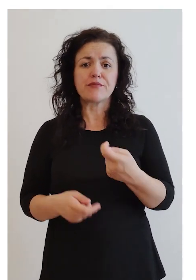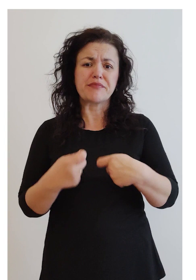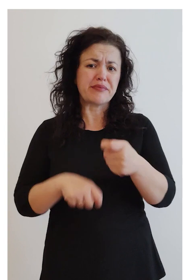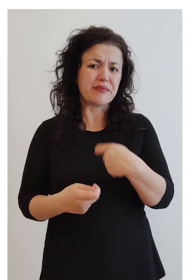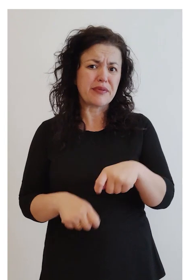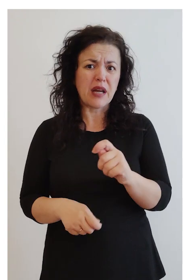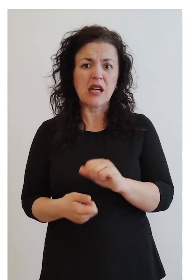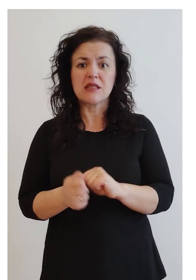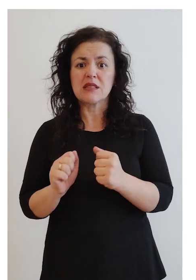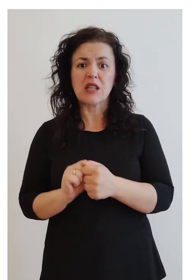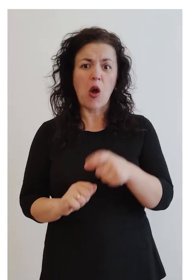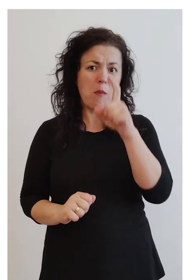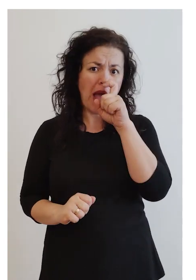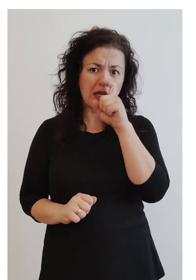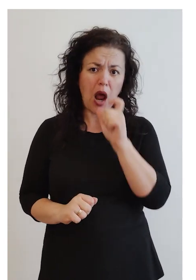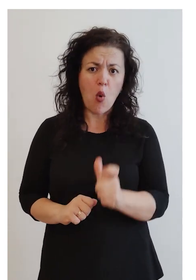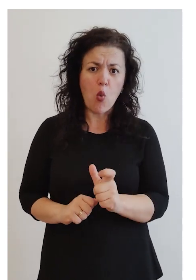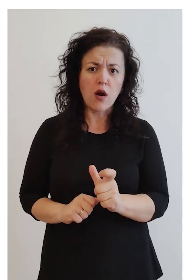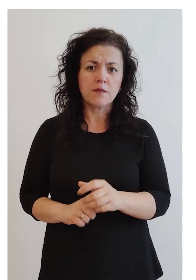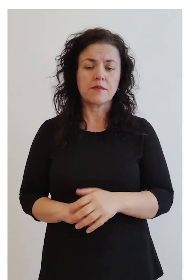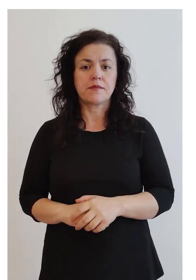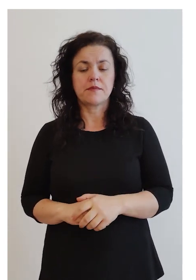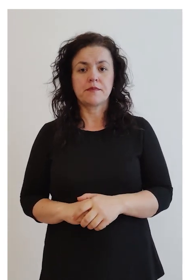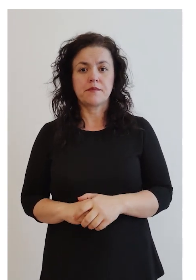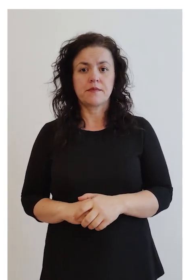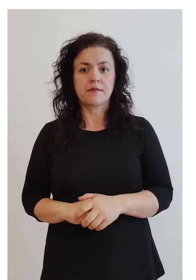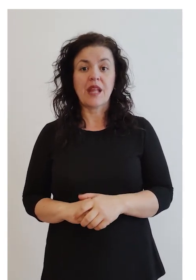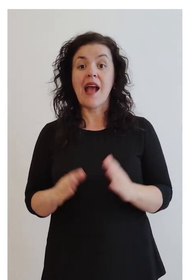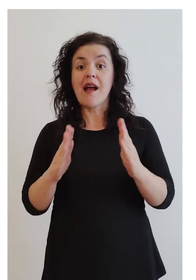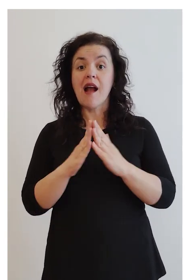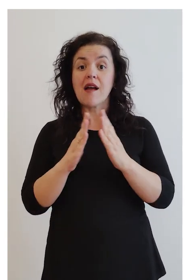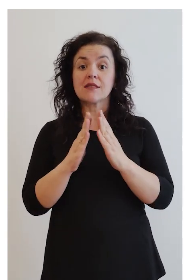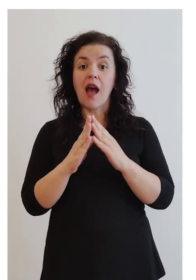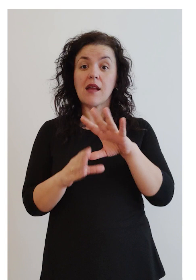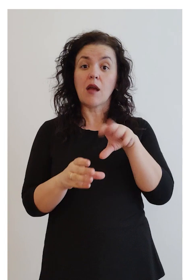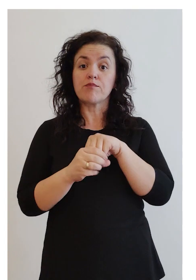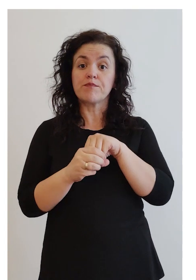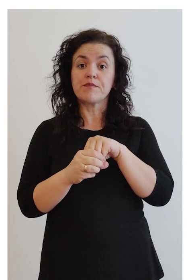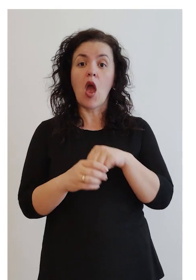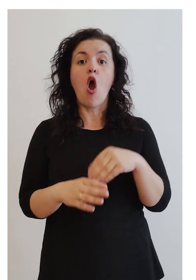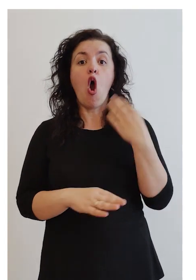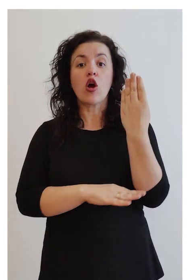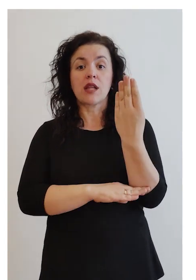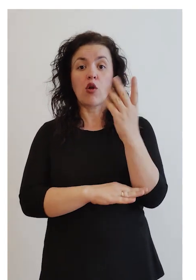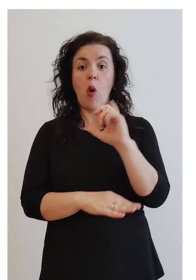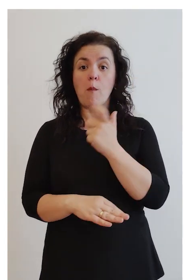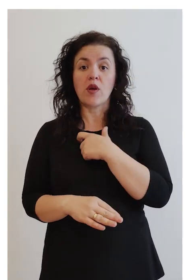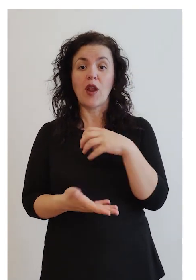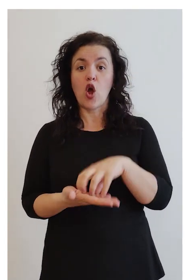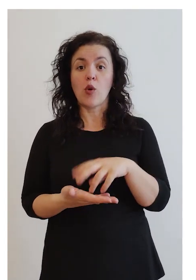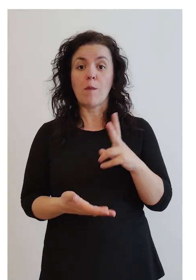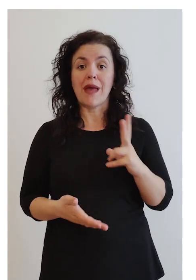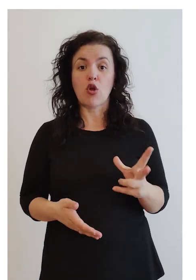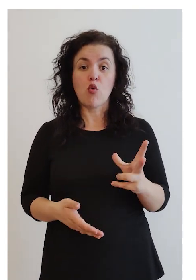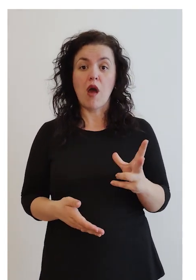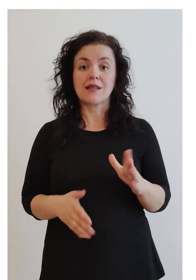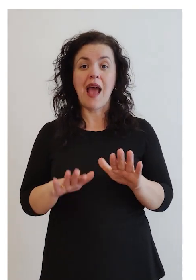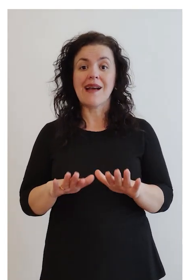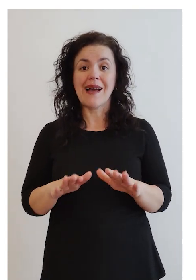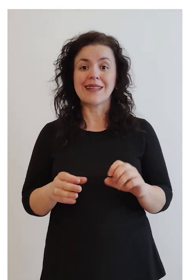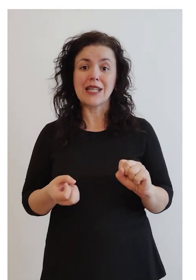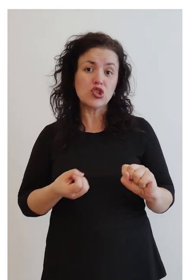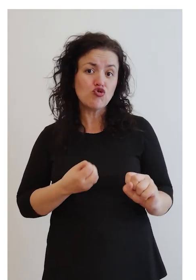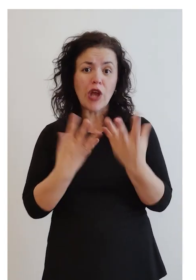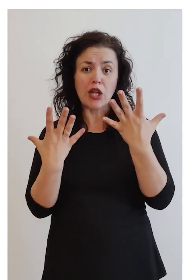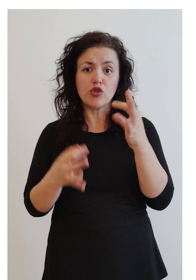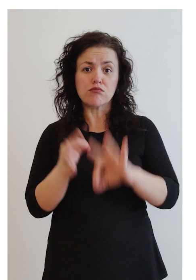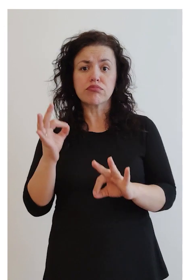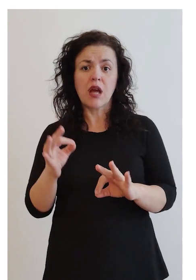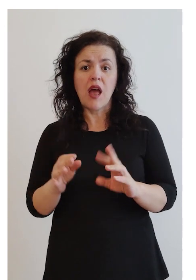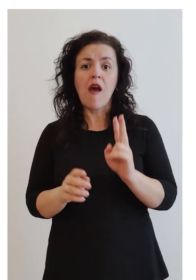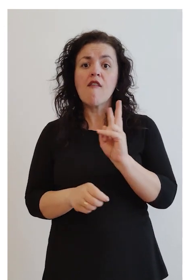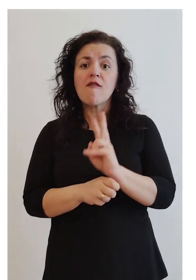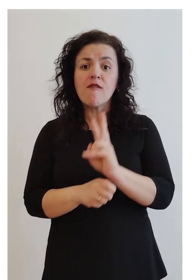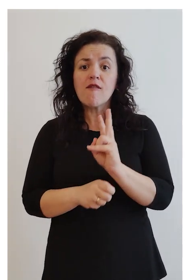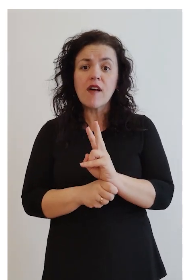Hotelurile pot fi locuri periculoase în caz de incendiu. Verificați dacă există două căi de evacuare din camera dumneavoastră.